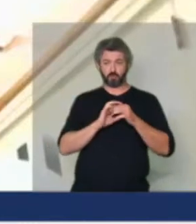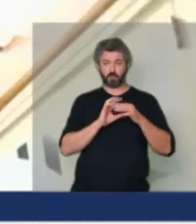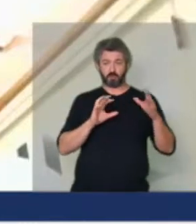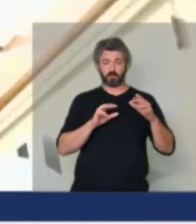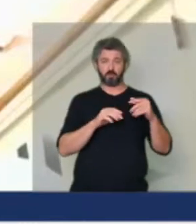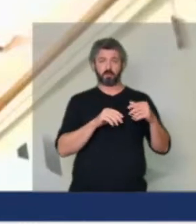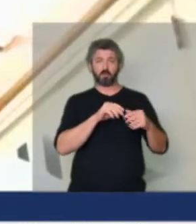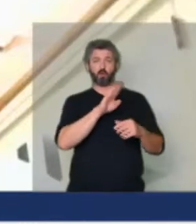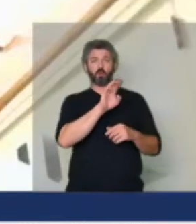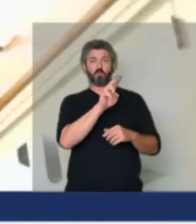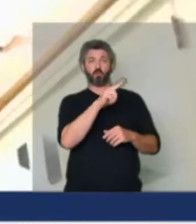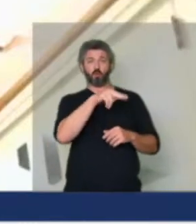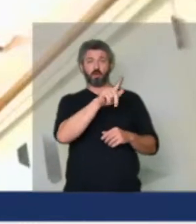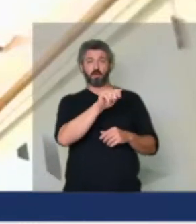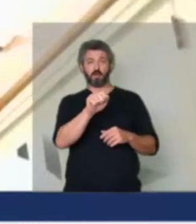V.EXA. QUANDO PUDER E CHAMAR PARA USAR O TEMPO DE